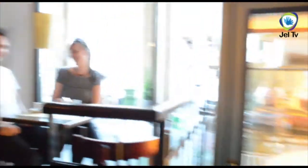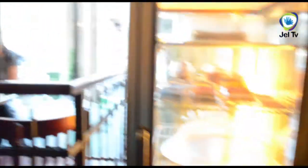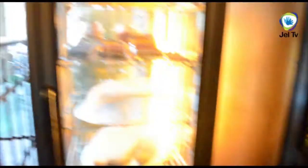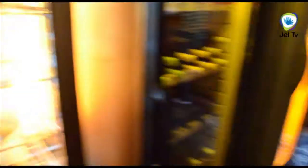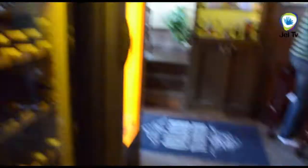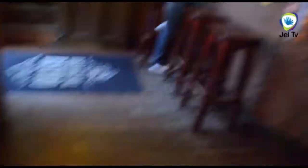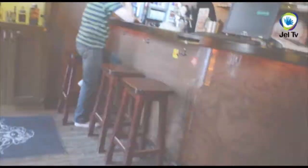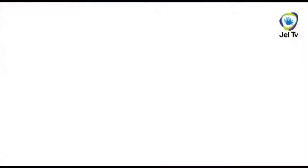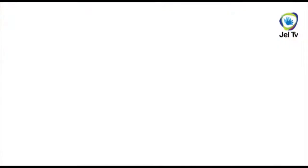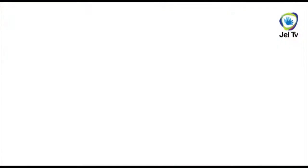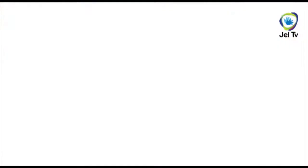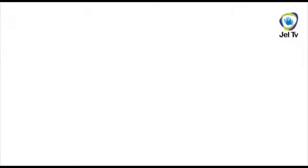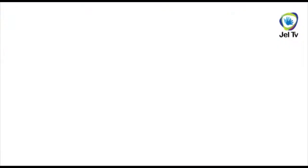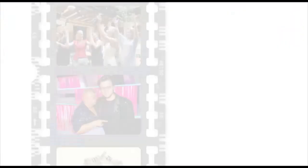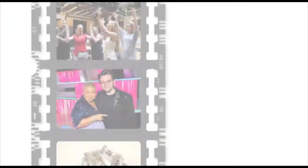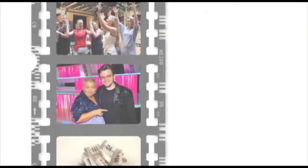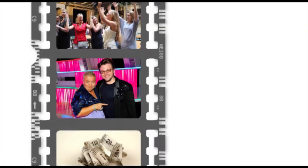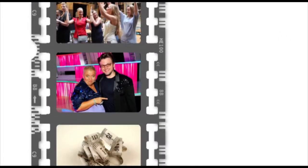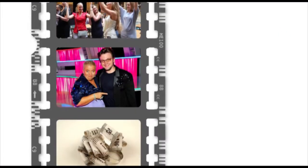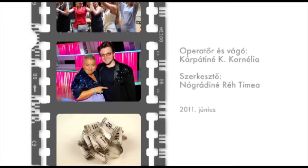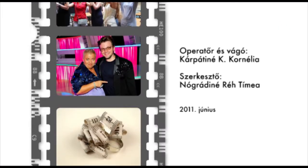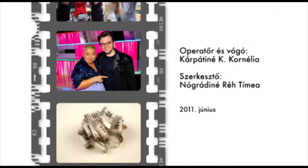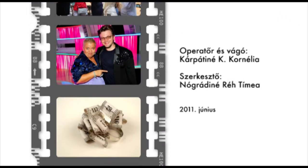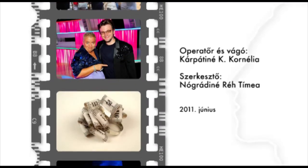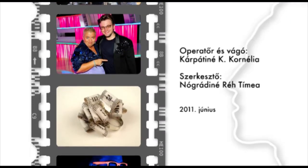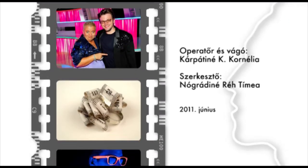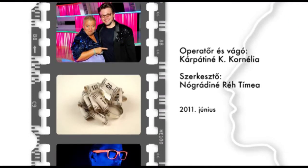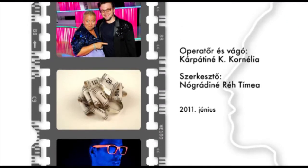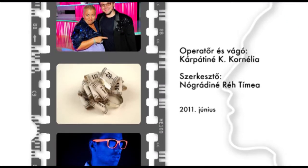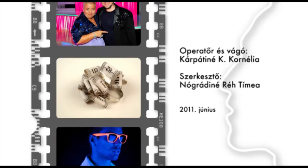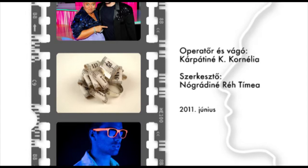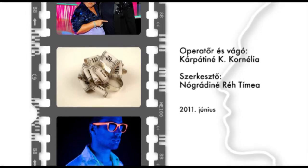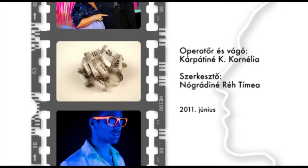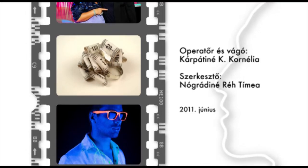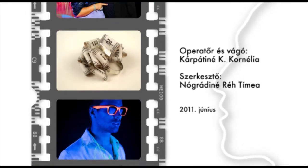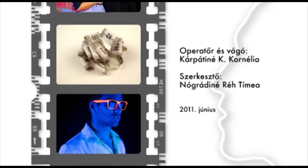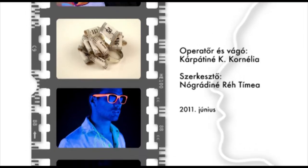A feliratozást készítette: Kárpátiné K. Kornélia